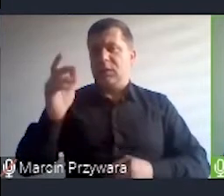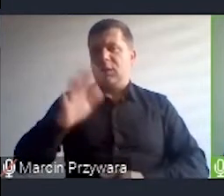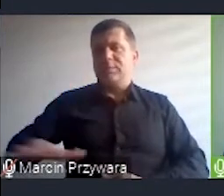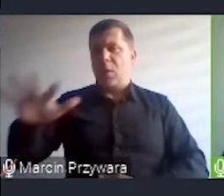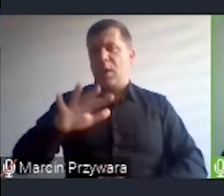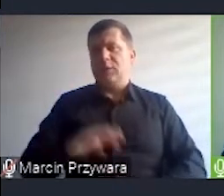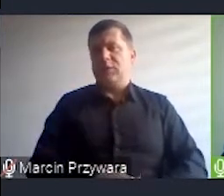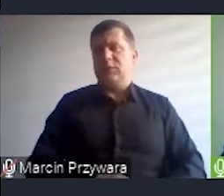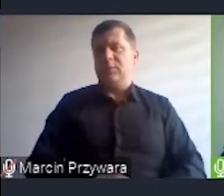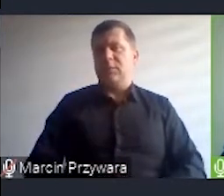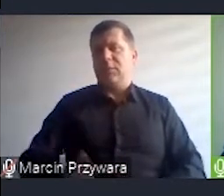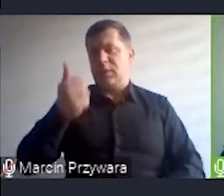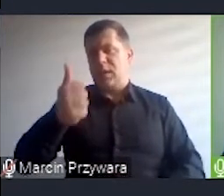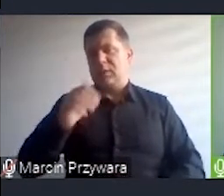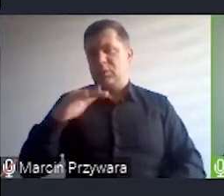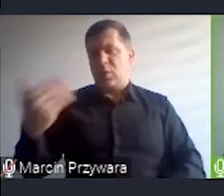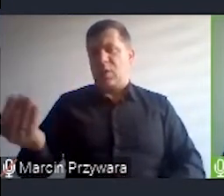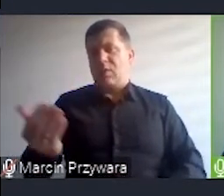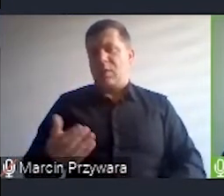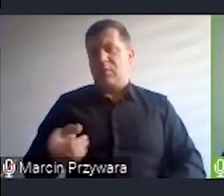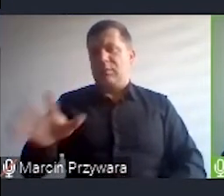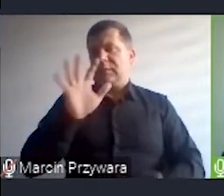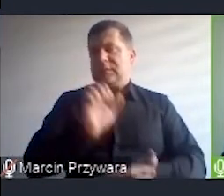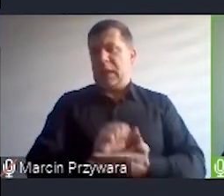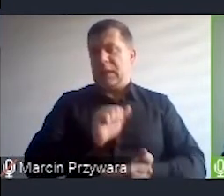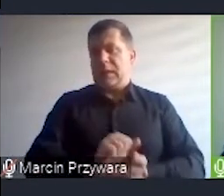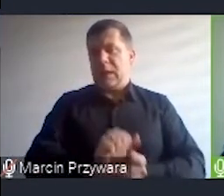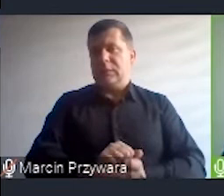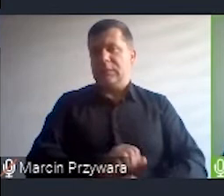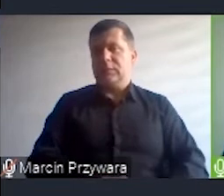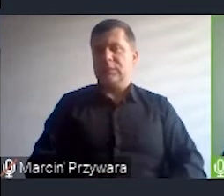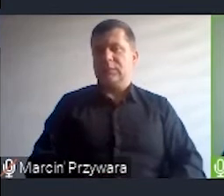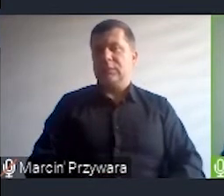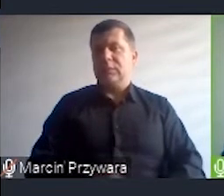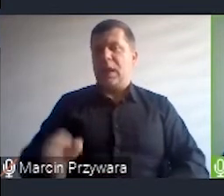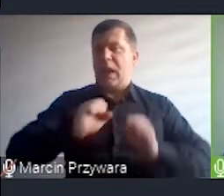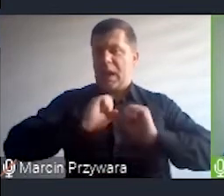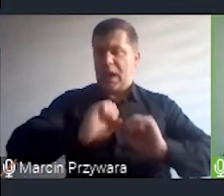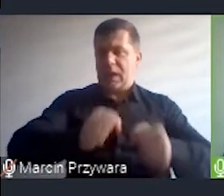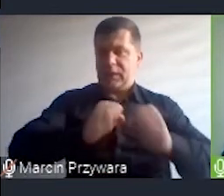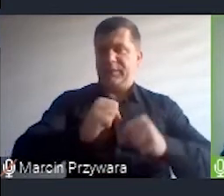Z jednej strony zajęć takich aktywizacyjnych,